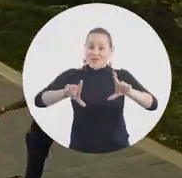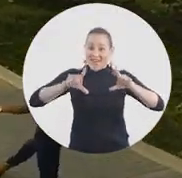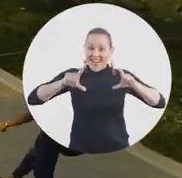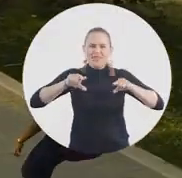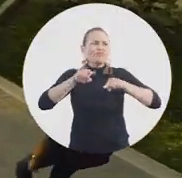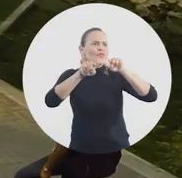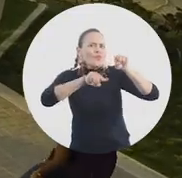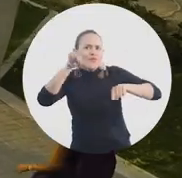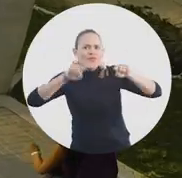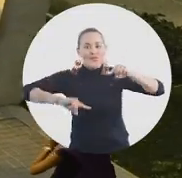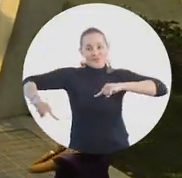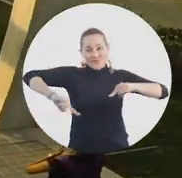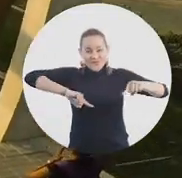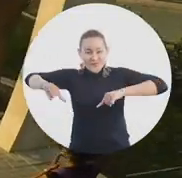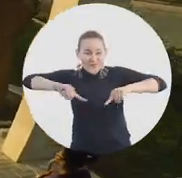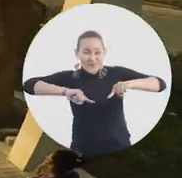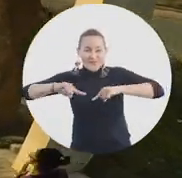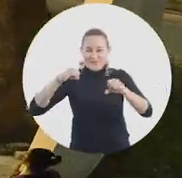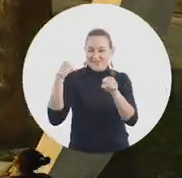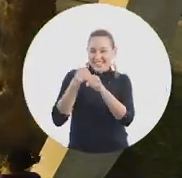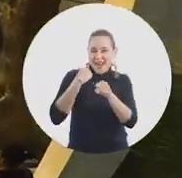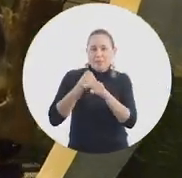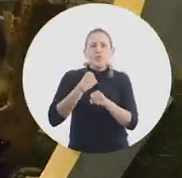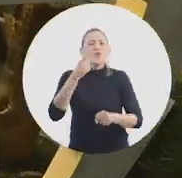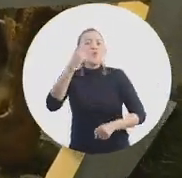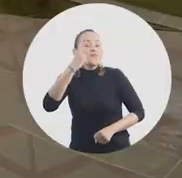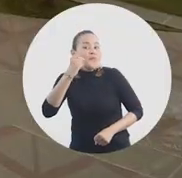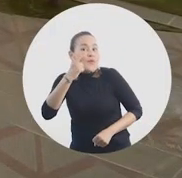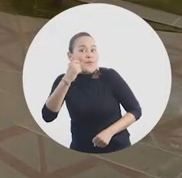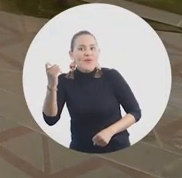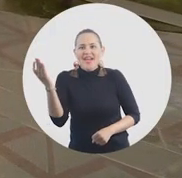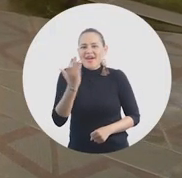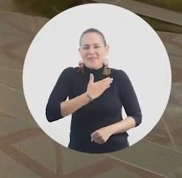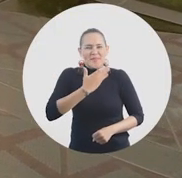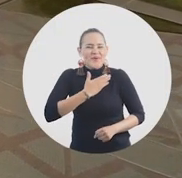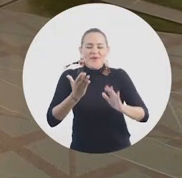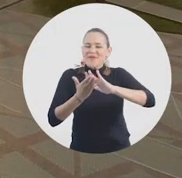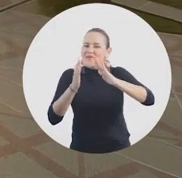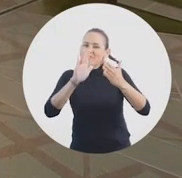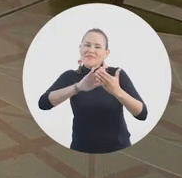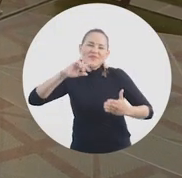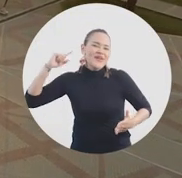administrativo, funcionario, padre de familia, comunidad en general,